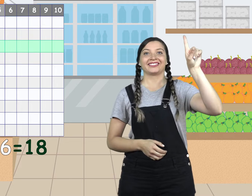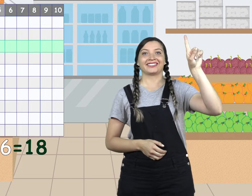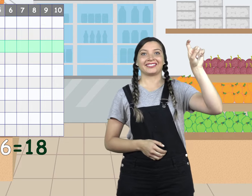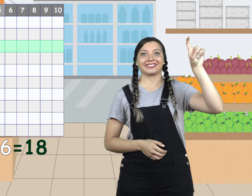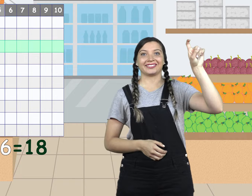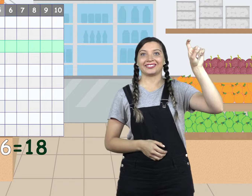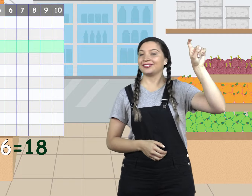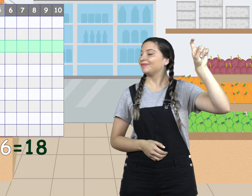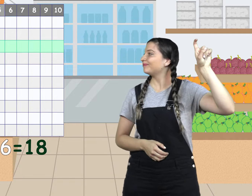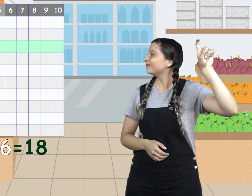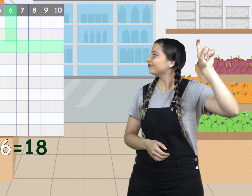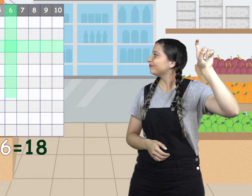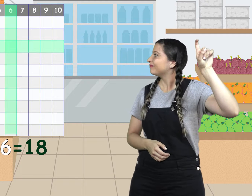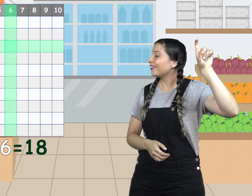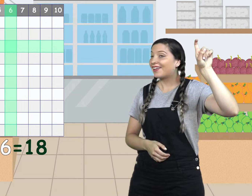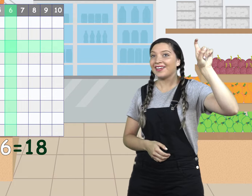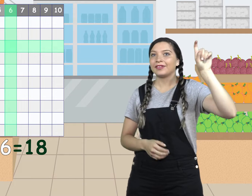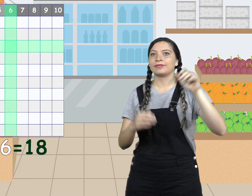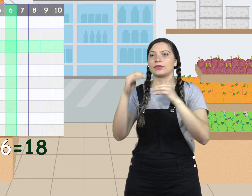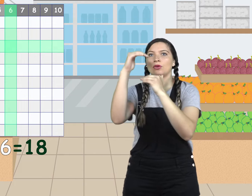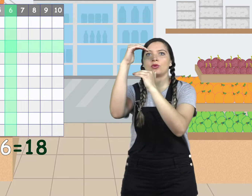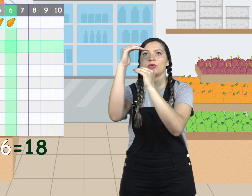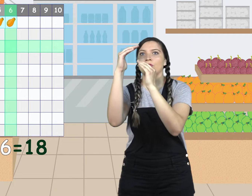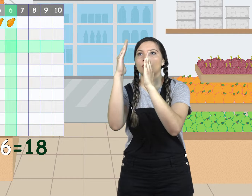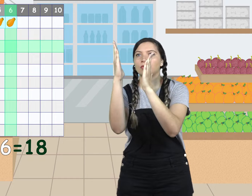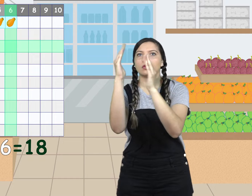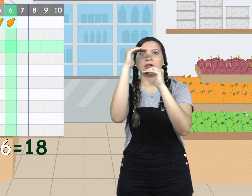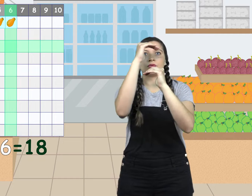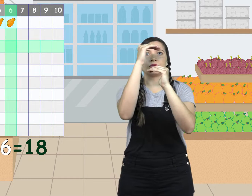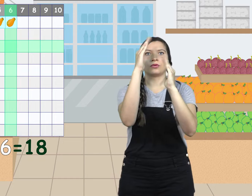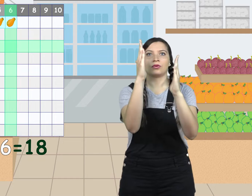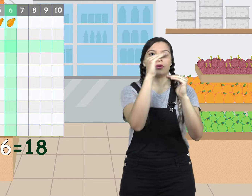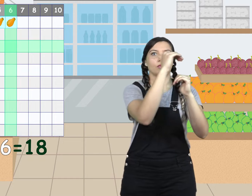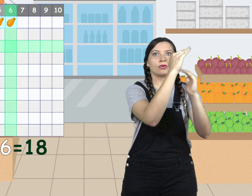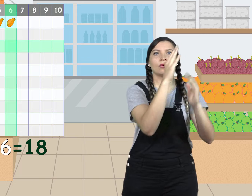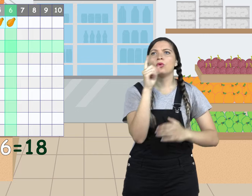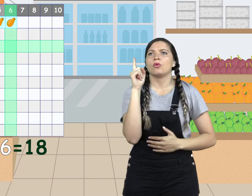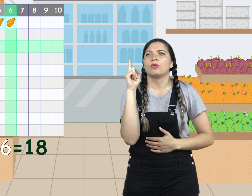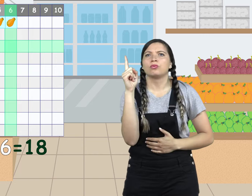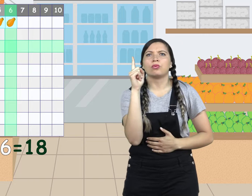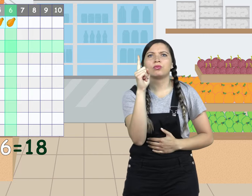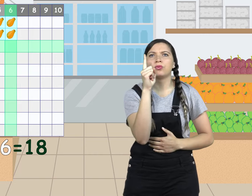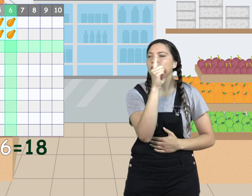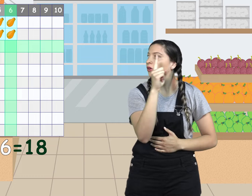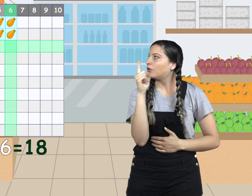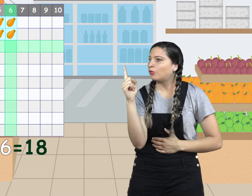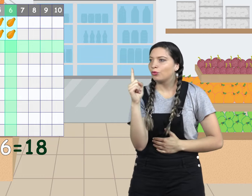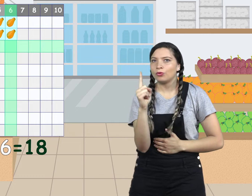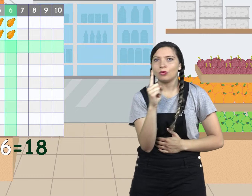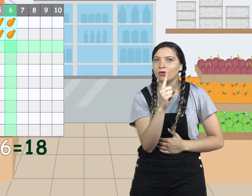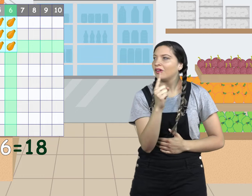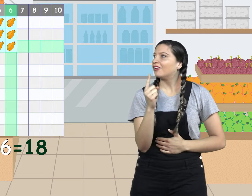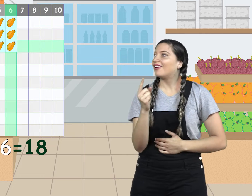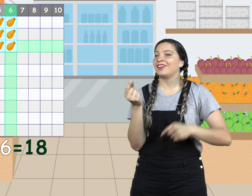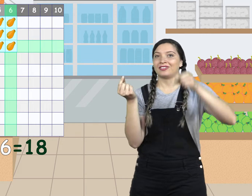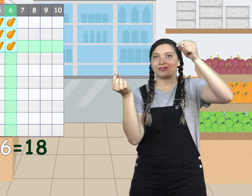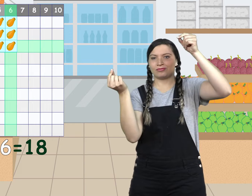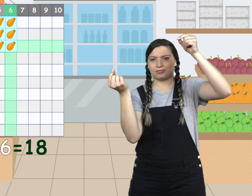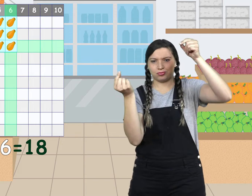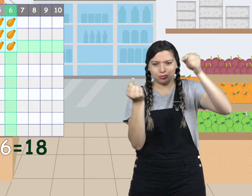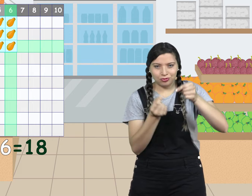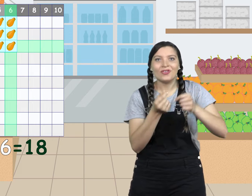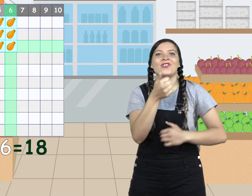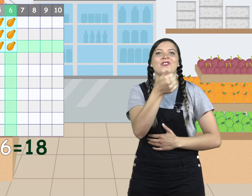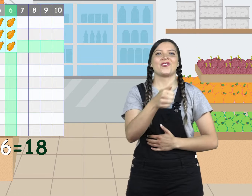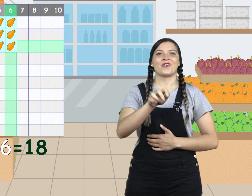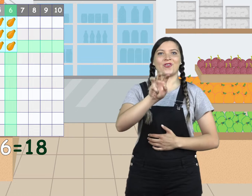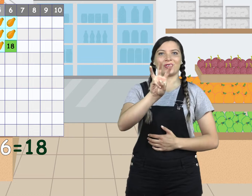y también seis columnas, lo que nos indica que en total tenemos dieciocho cuadros que representan las papayas.